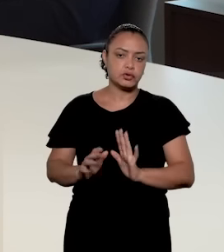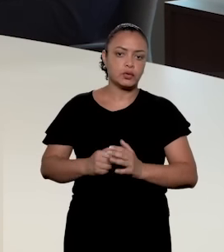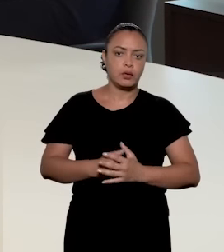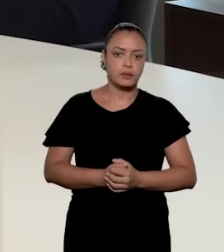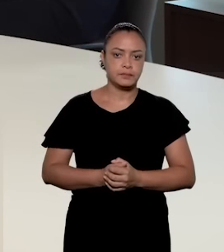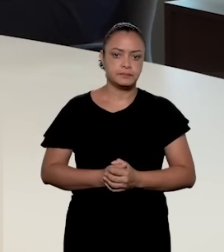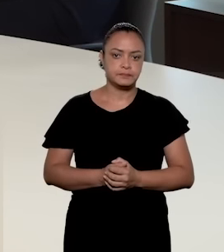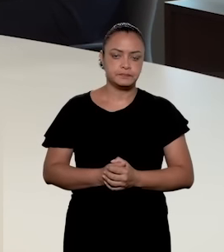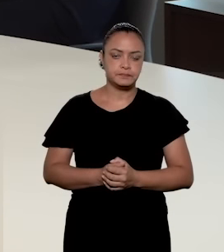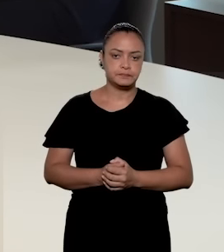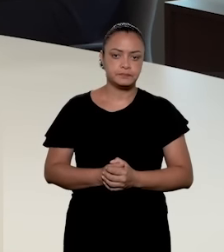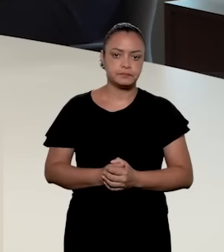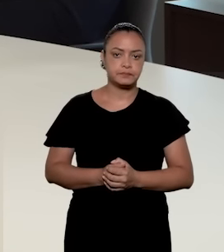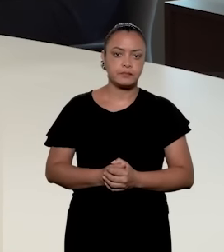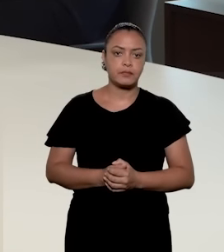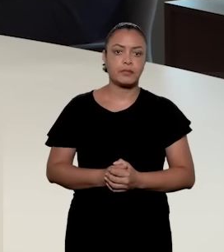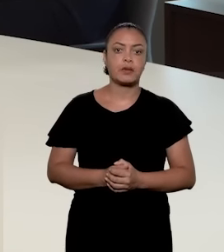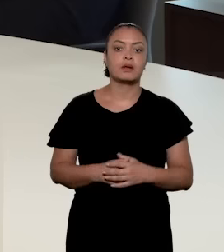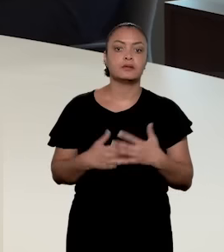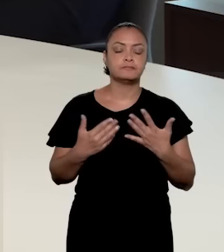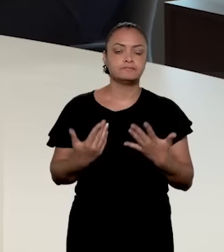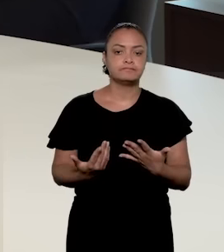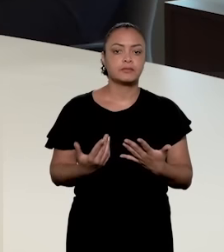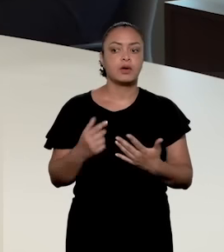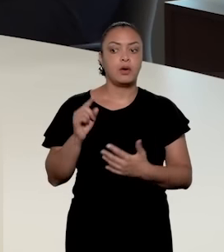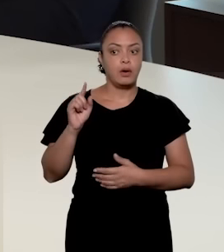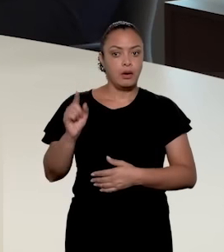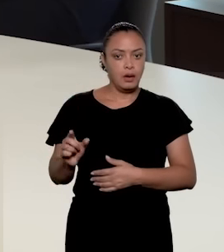Priscila também, enquanto o Roberto ministro,